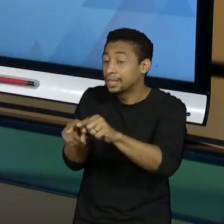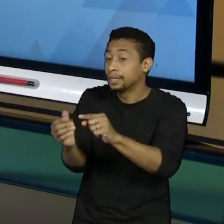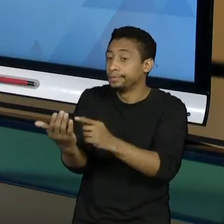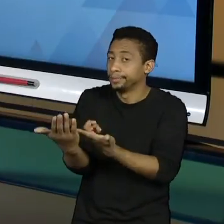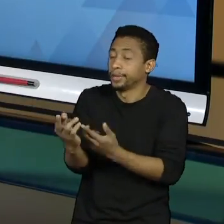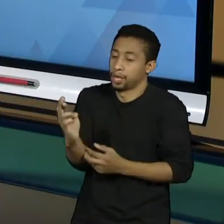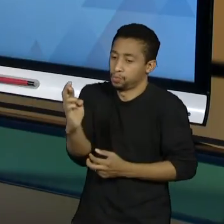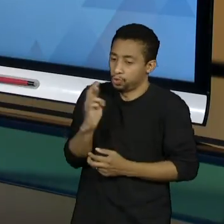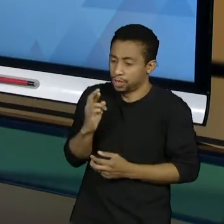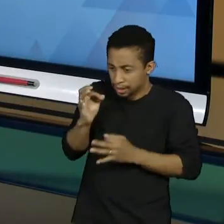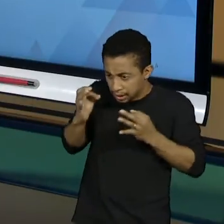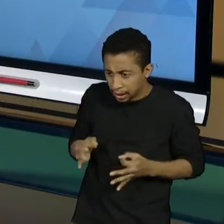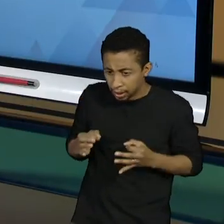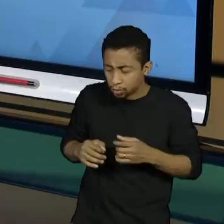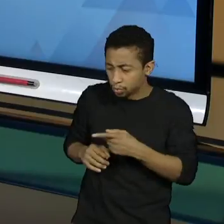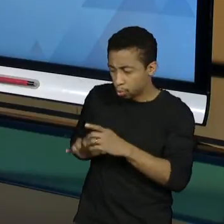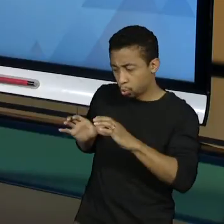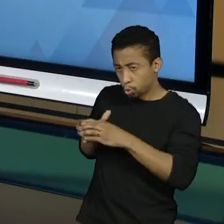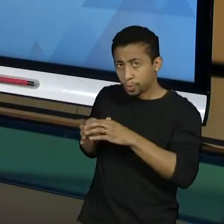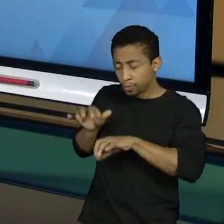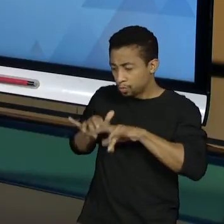DEPOIS APRESENTOU JUNTO COM A INSTITUIÇÃO